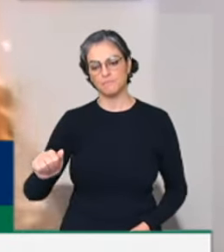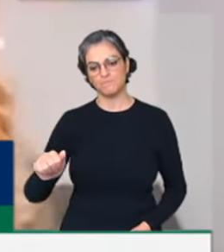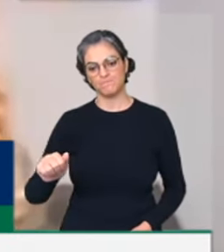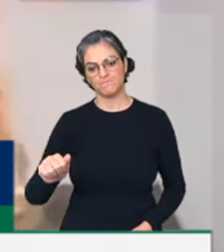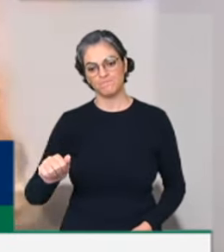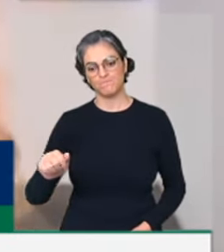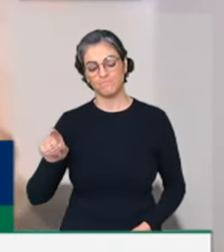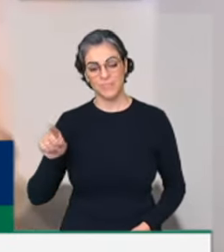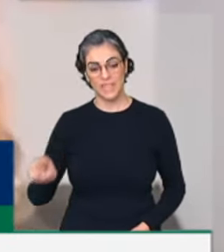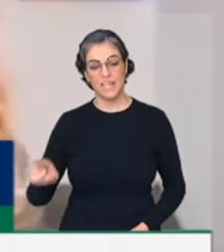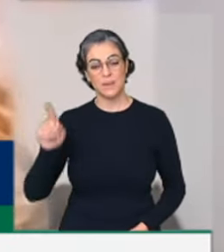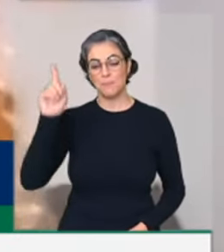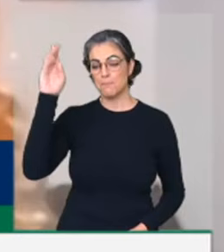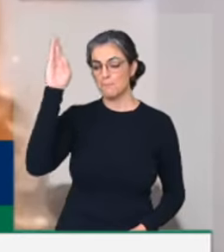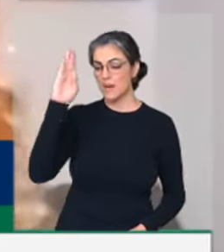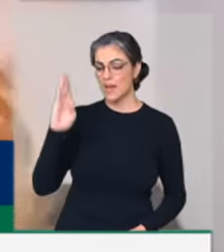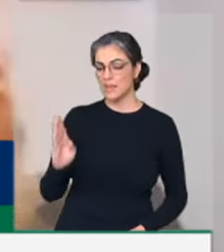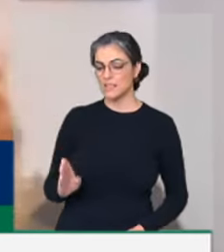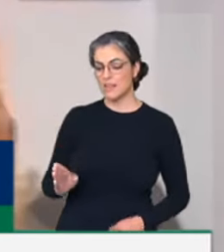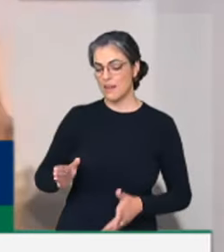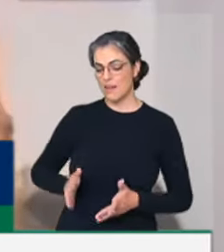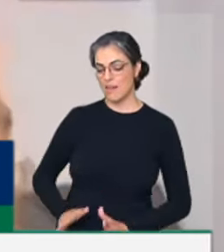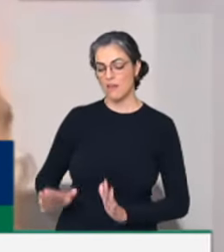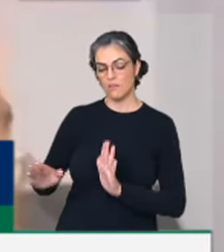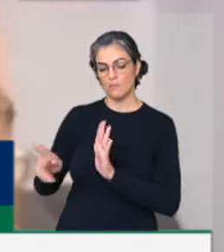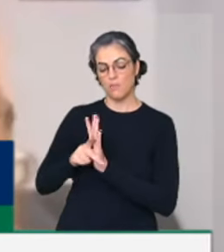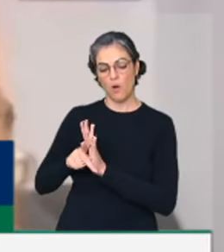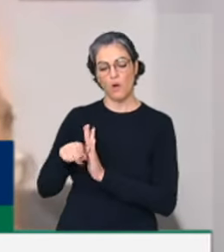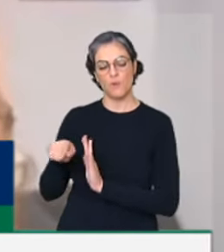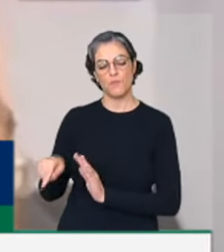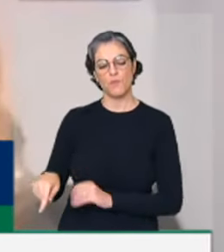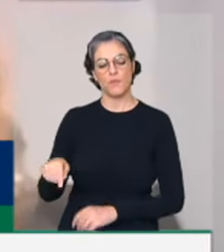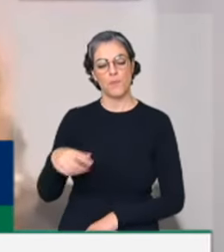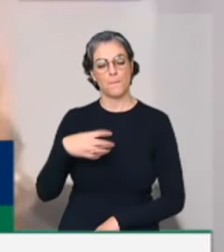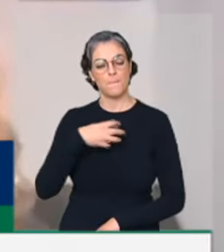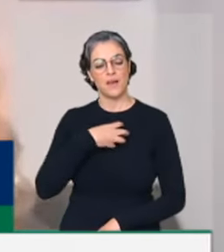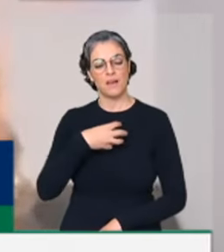BAHIA. ESSE BRASILEIRO ENTUSIASTA DA CULTURA PLURAL E DIVERSA ESSE BRASILEIRO